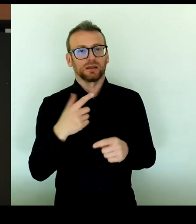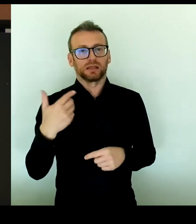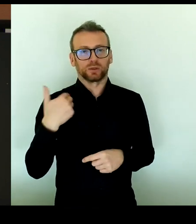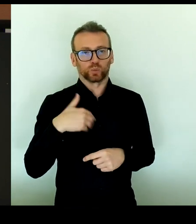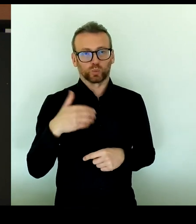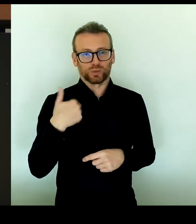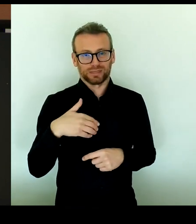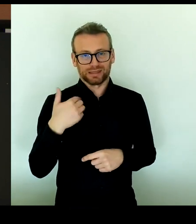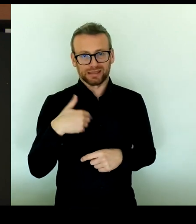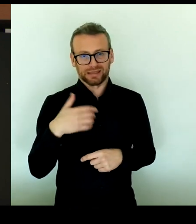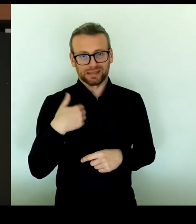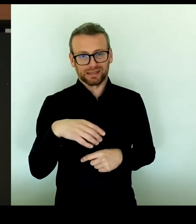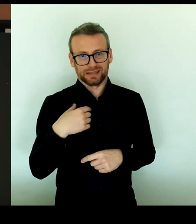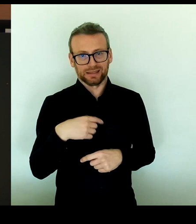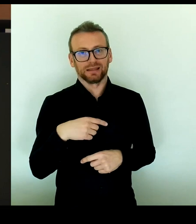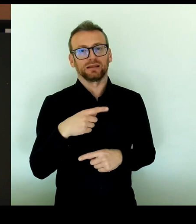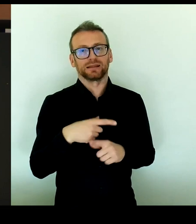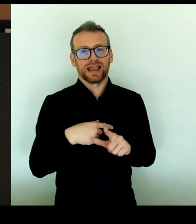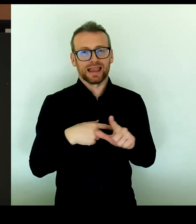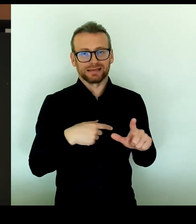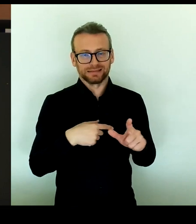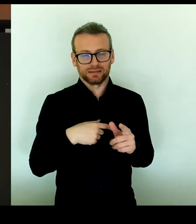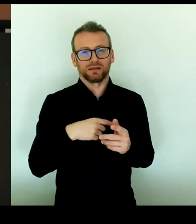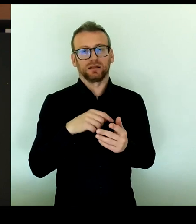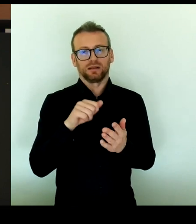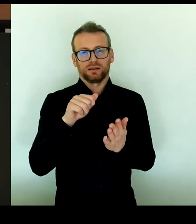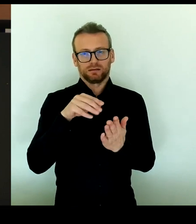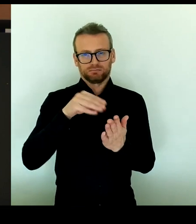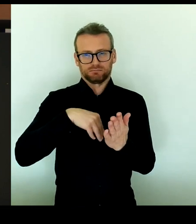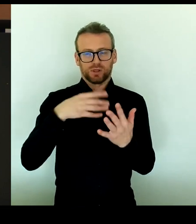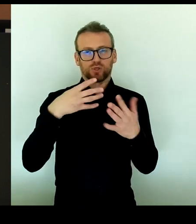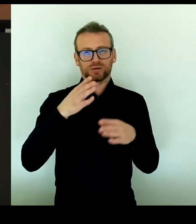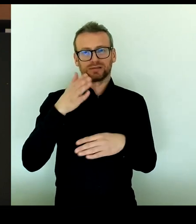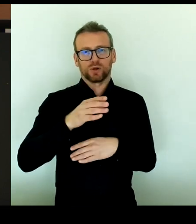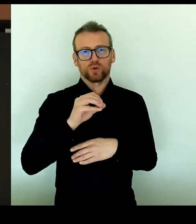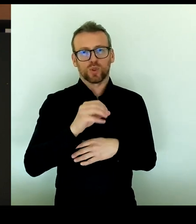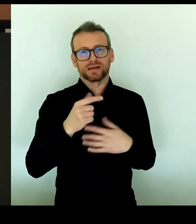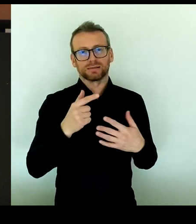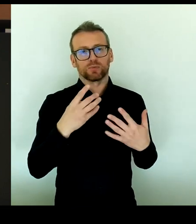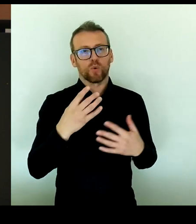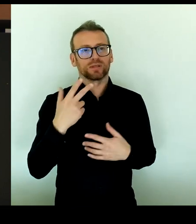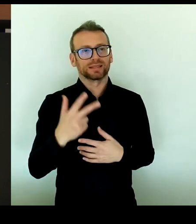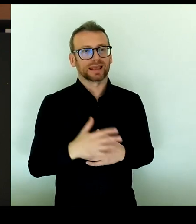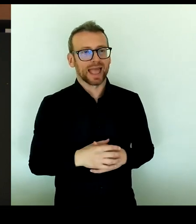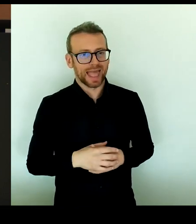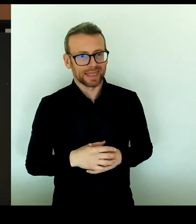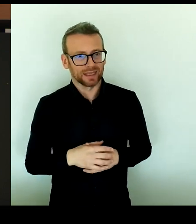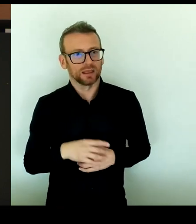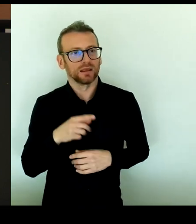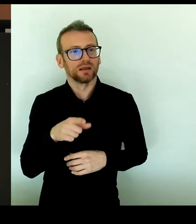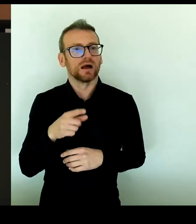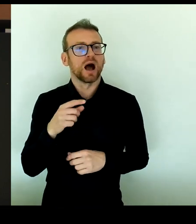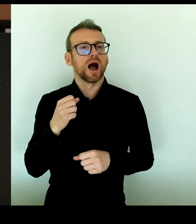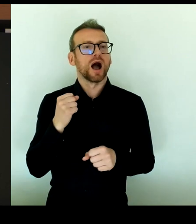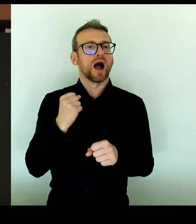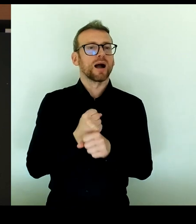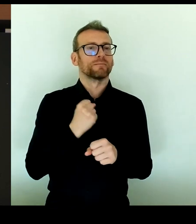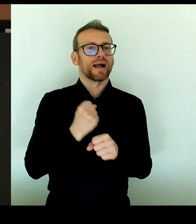erhöhen, sondern auch für die anderen Kunstsparten. Die Konkurrenz um Räume in Berlin ist groß und umso wichtiger ist es, die Bedarfe für alle